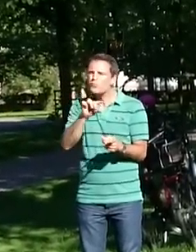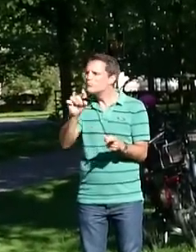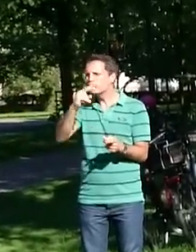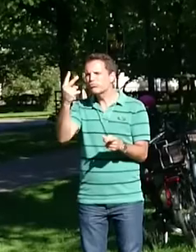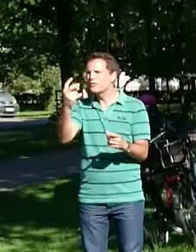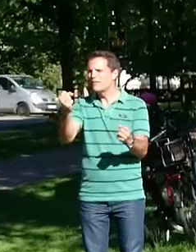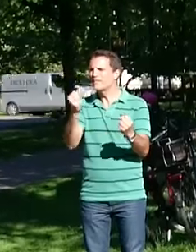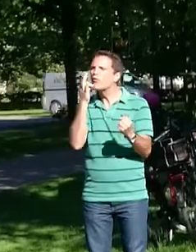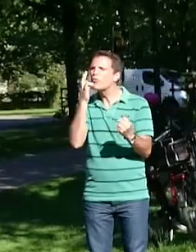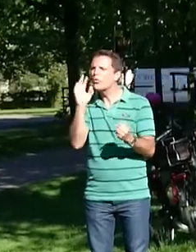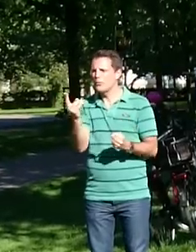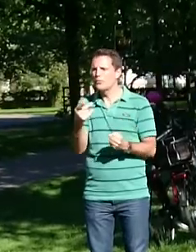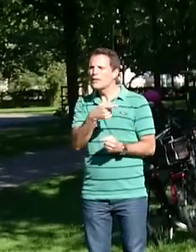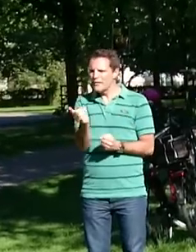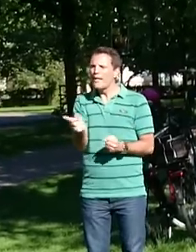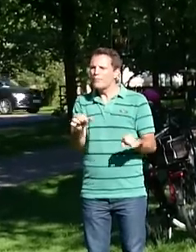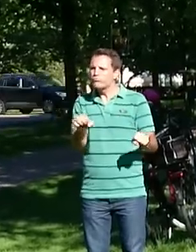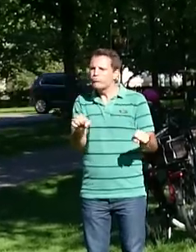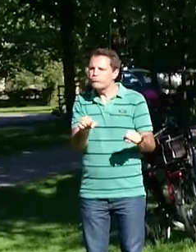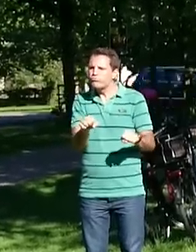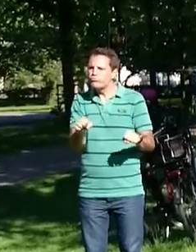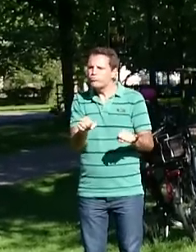för det är där det brinner i knutarna mest.